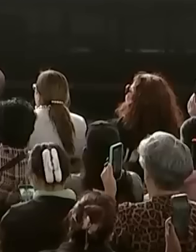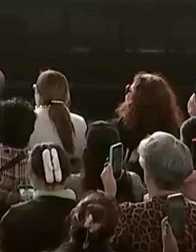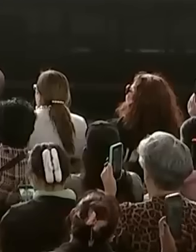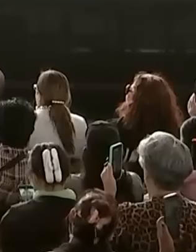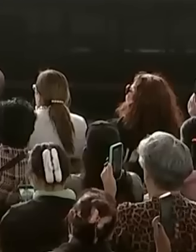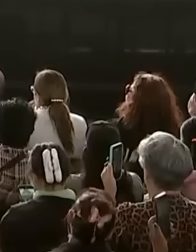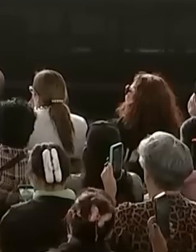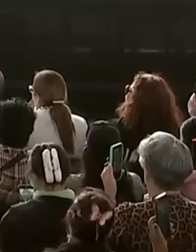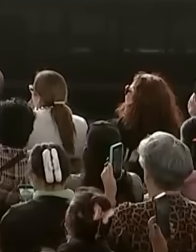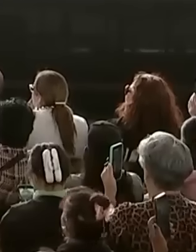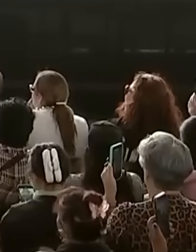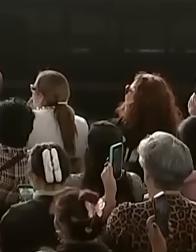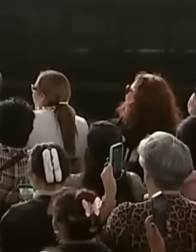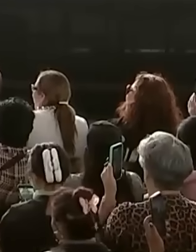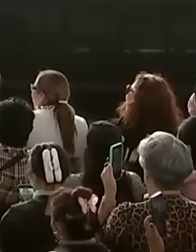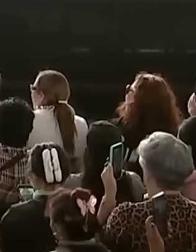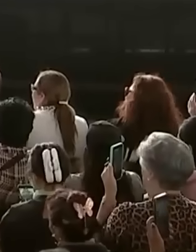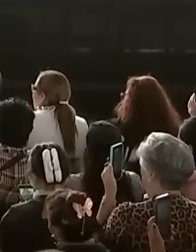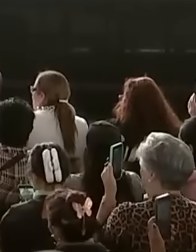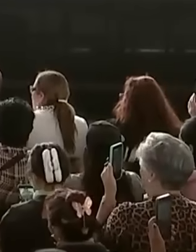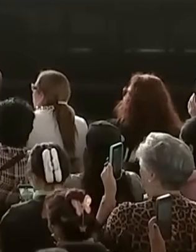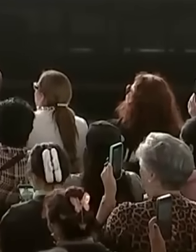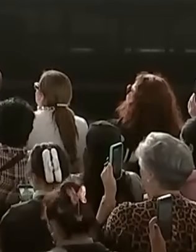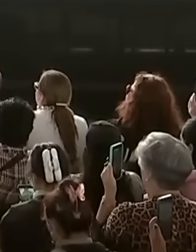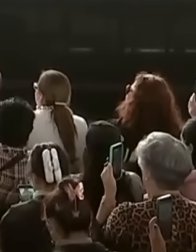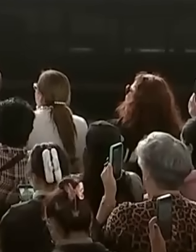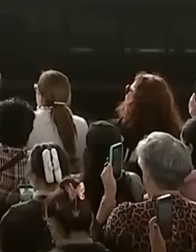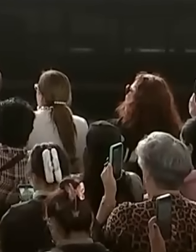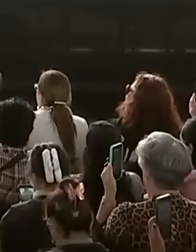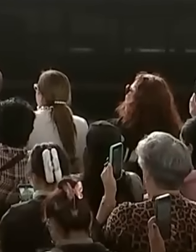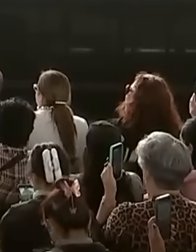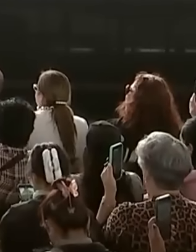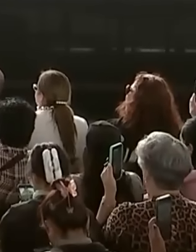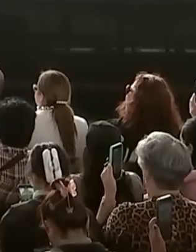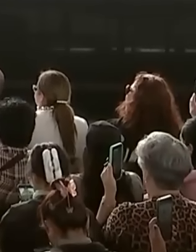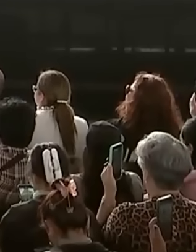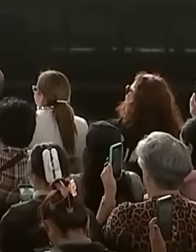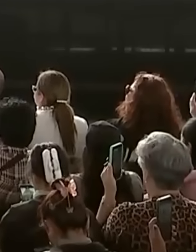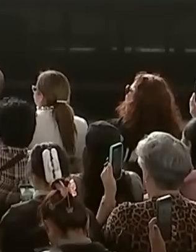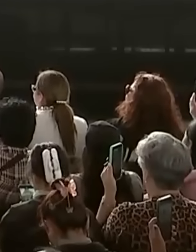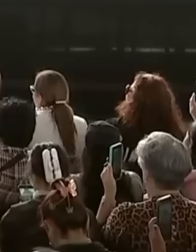de secretarios del gobierno de la ciudad, gracias por su presencia. a todos los vecinos y vecinas,